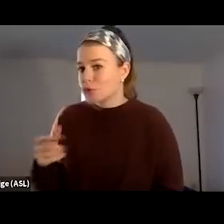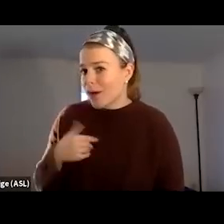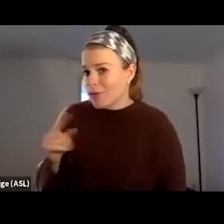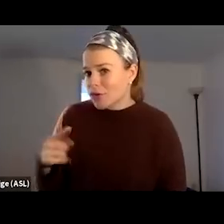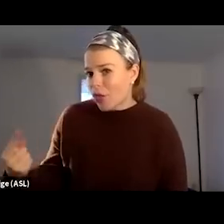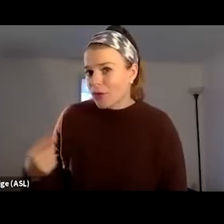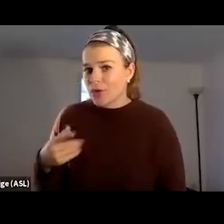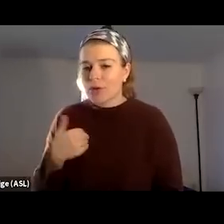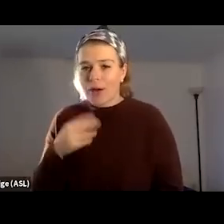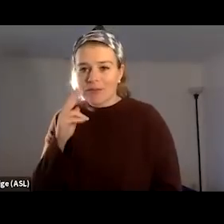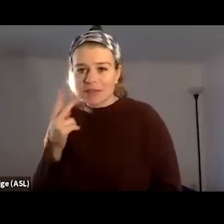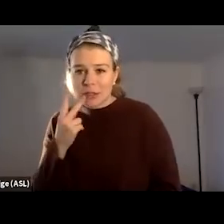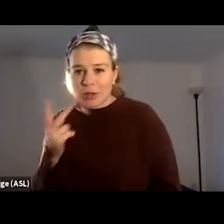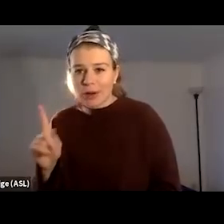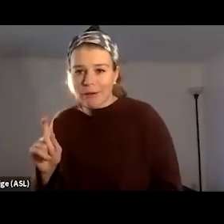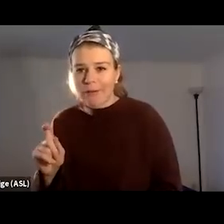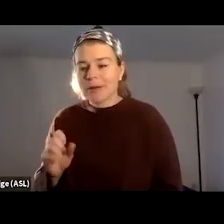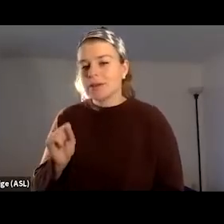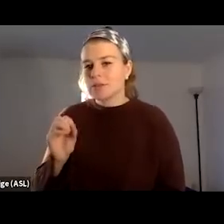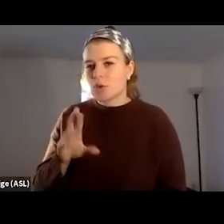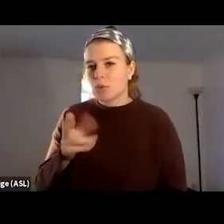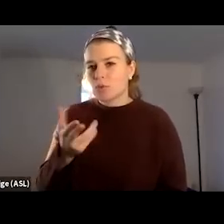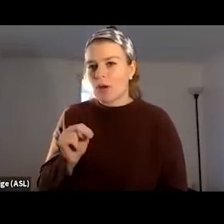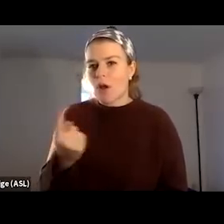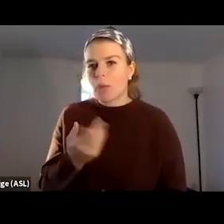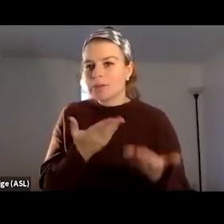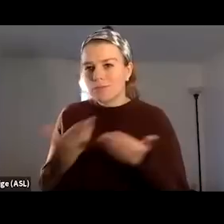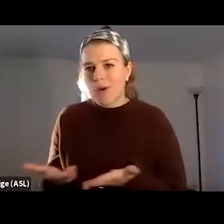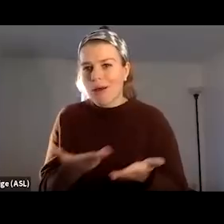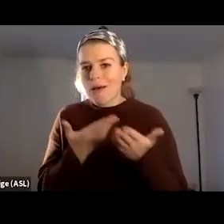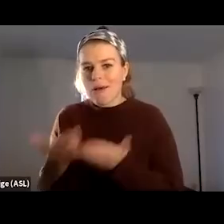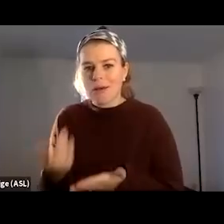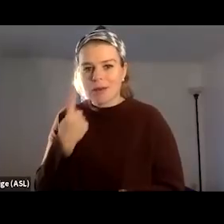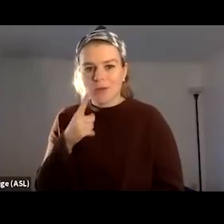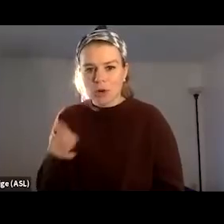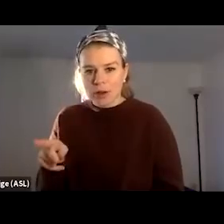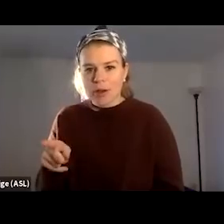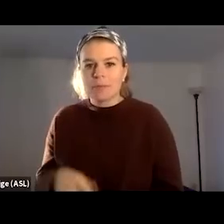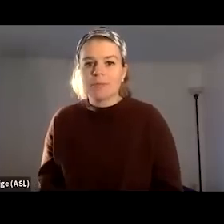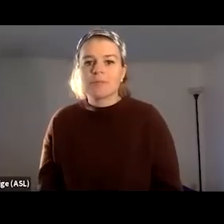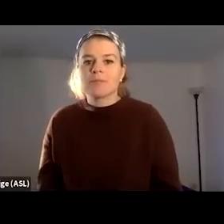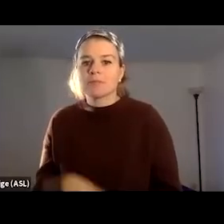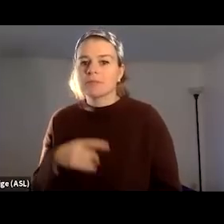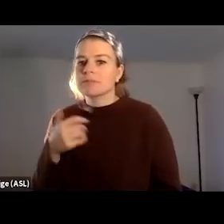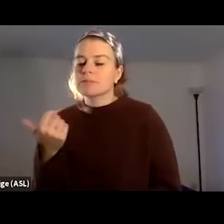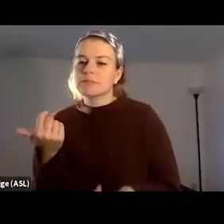"¿Tienes un cigarrillo, Jim?" Así que Ron siempre le traía cosas, un sándwich, un par de calcetines, una taza de café.